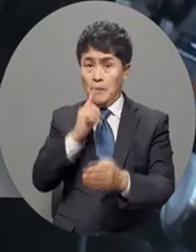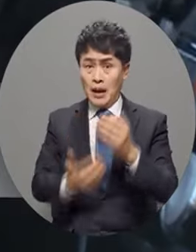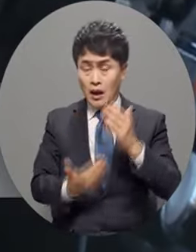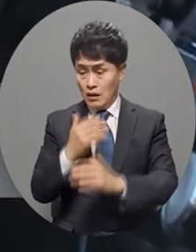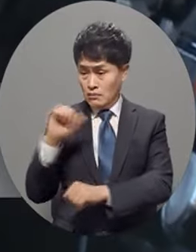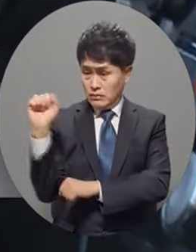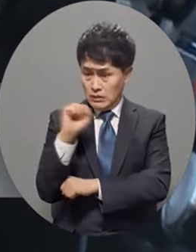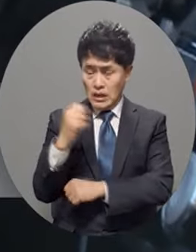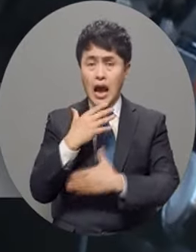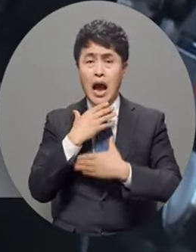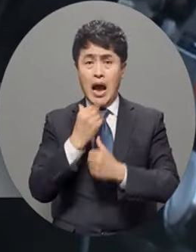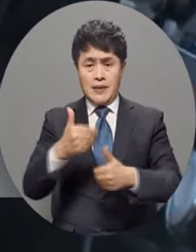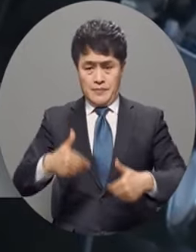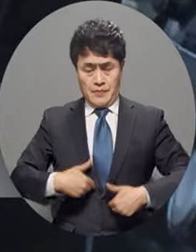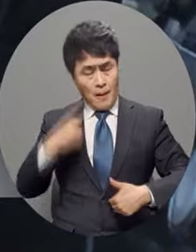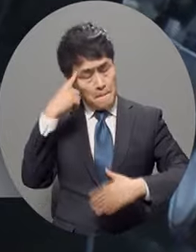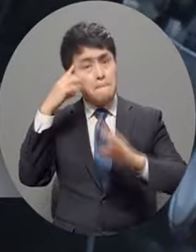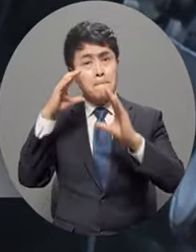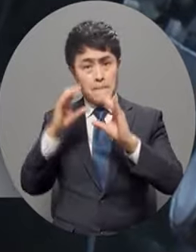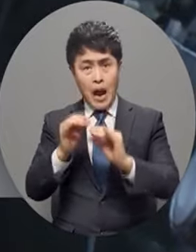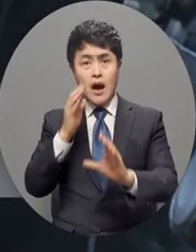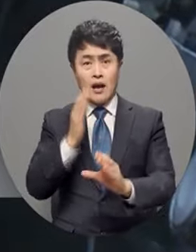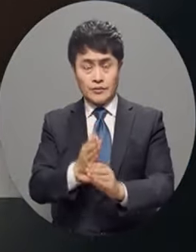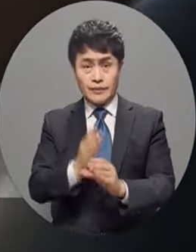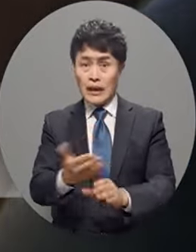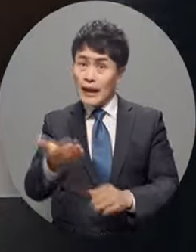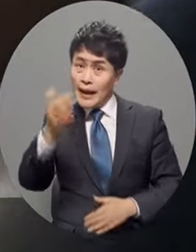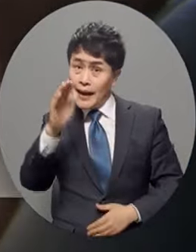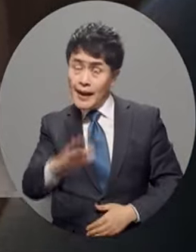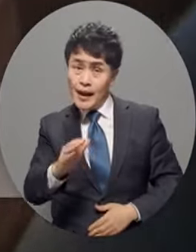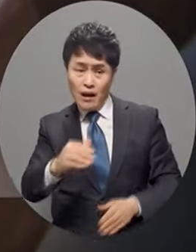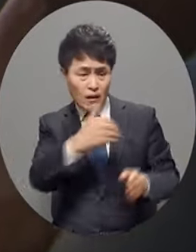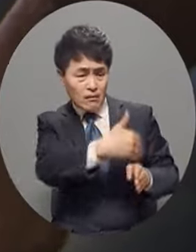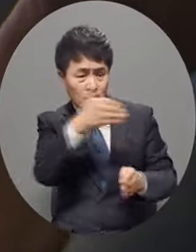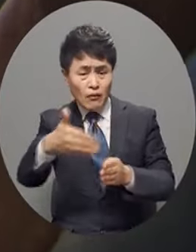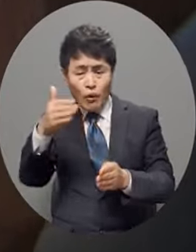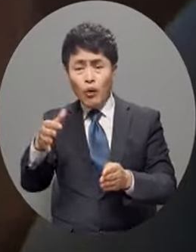해외처럼 보호벽 설치가 거론되고 택시 업계도 안전 대책에 공감하고 있습니다.